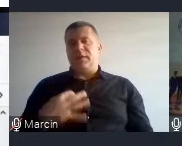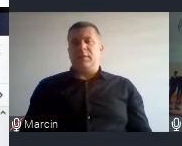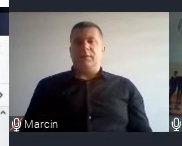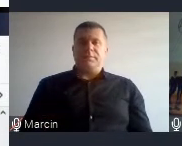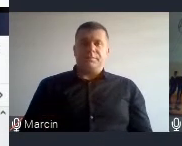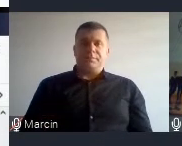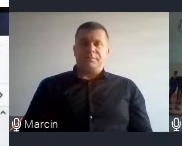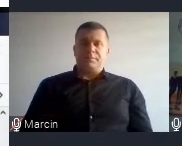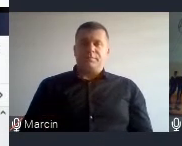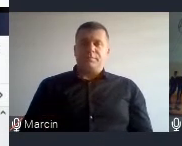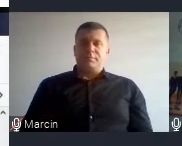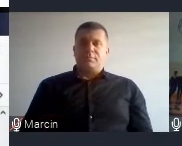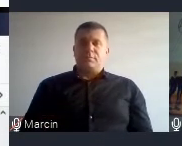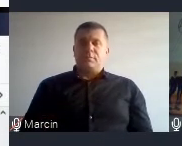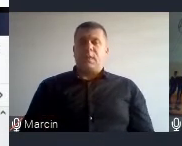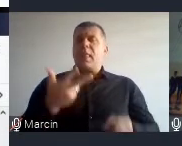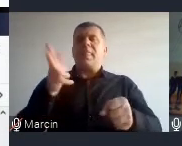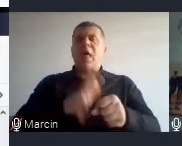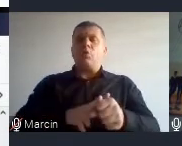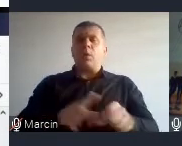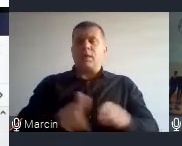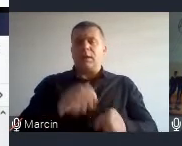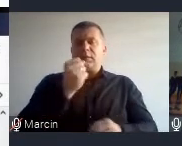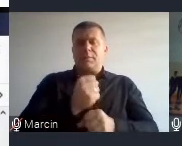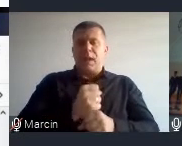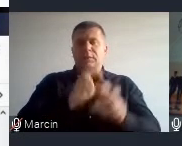i w niektórych pracach badawczo-rozwojowych.